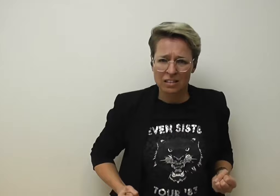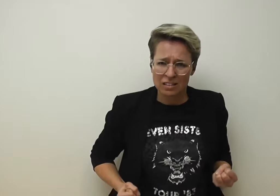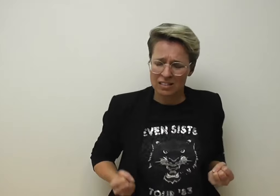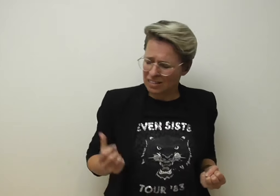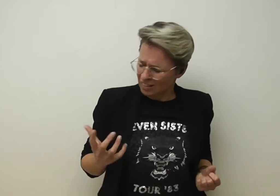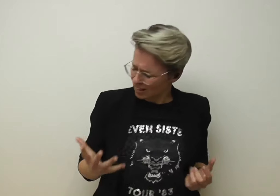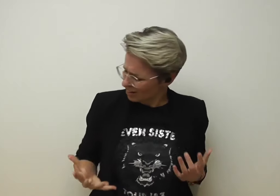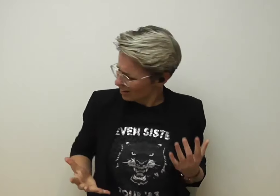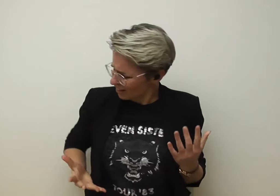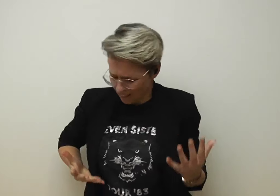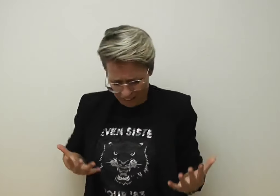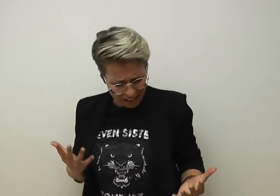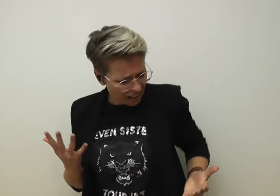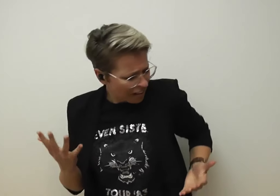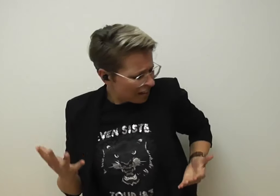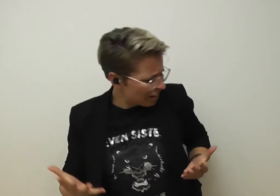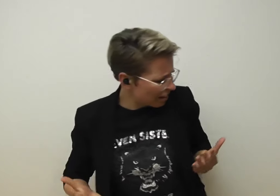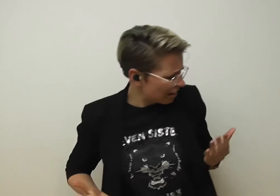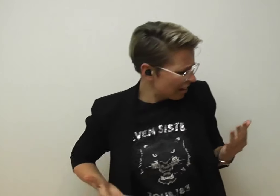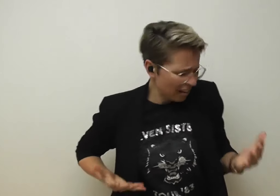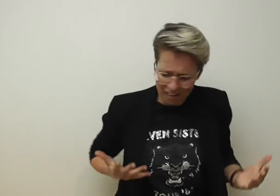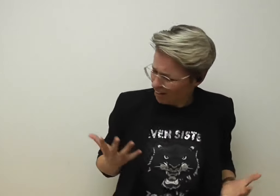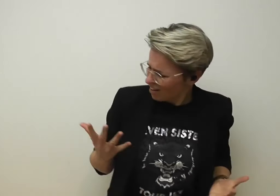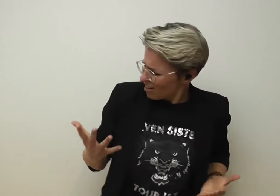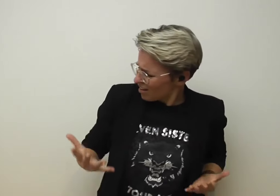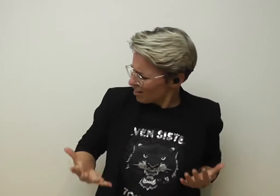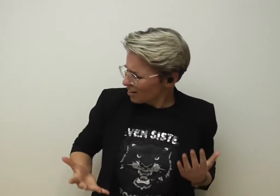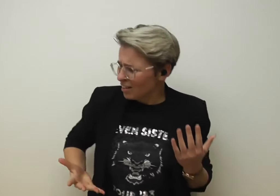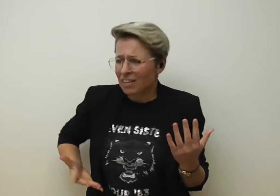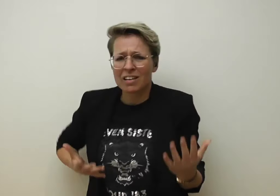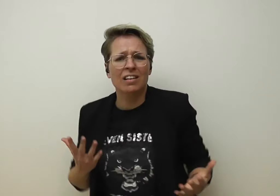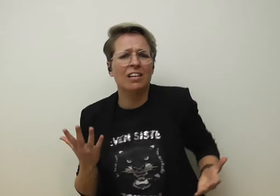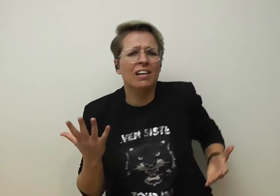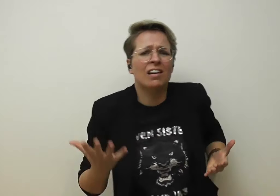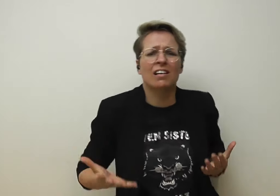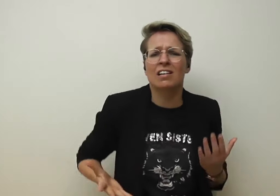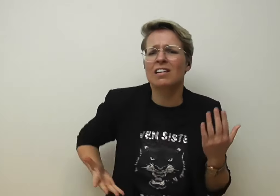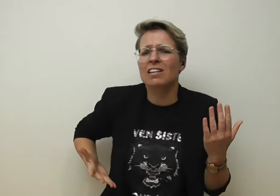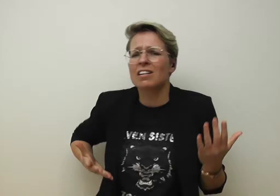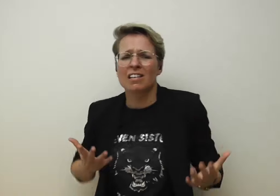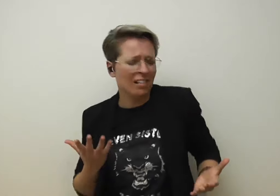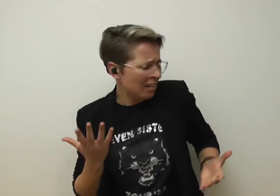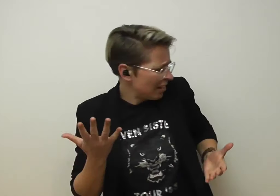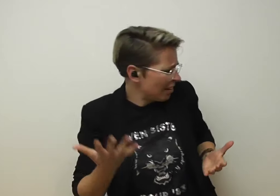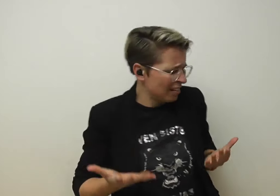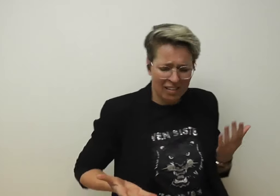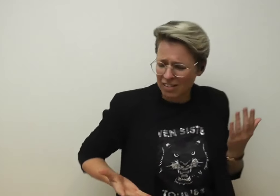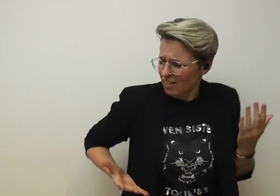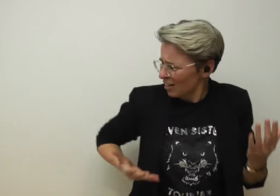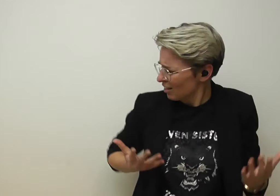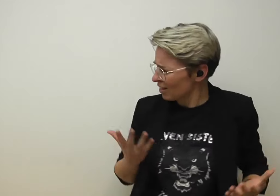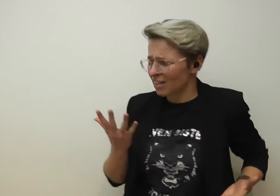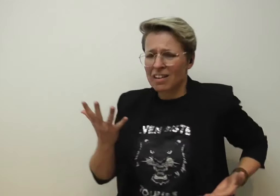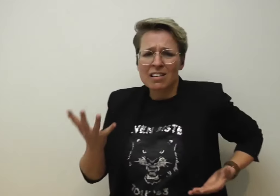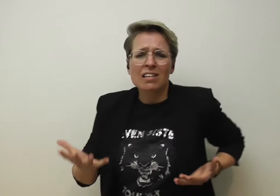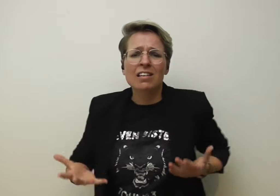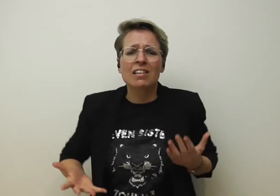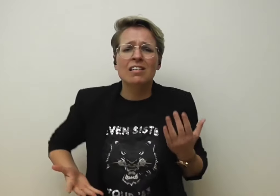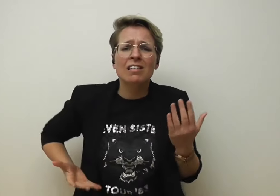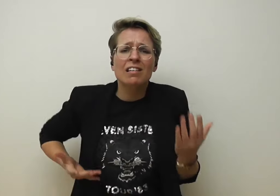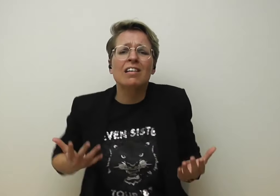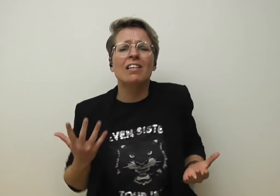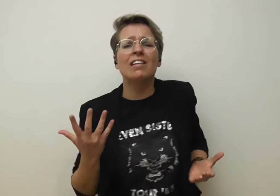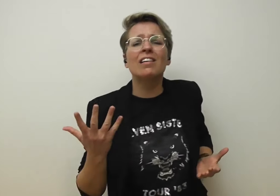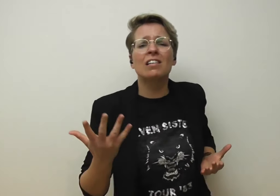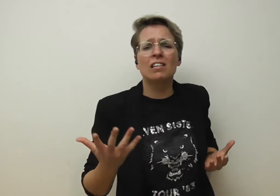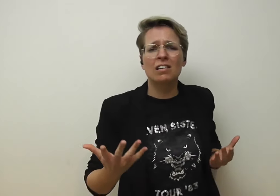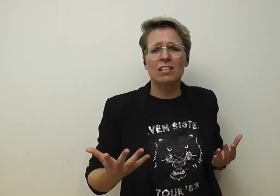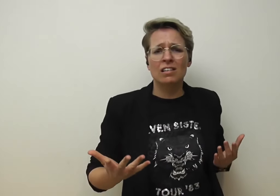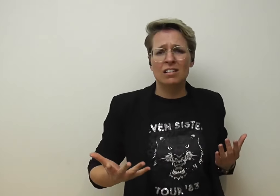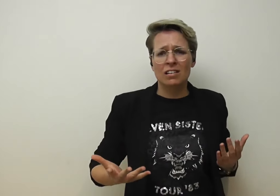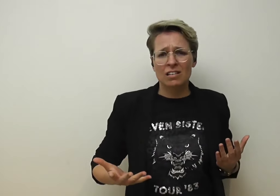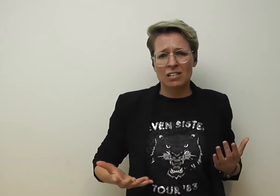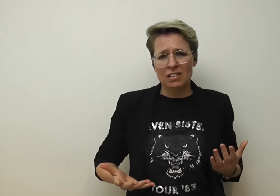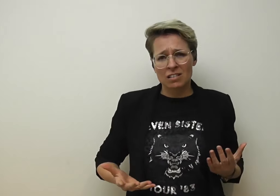Tadada dadadadada, dada dadadadadada Tadada dadadadada da